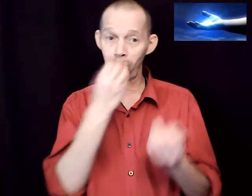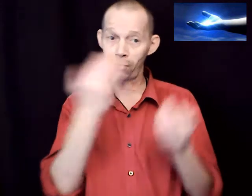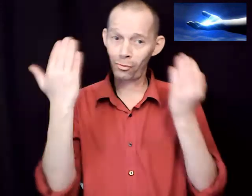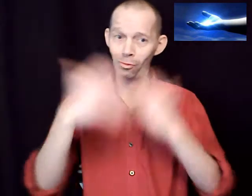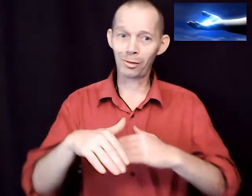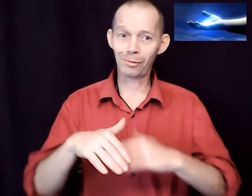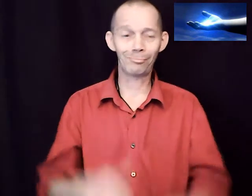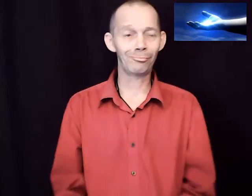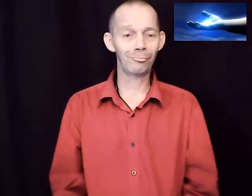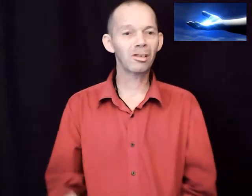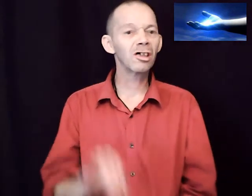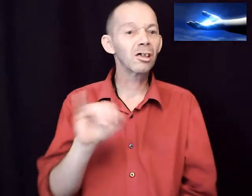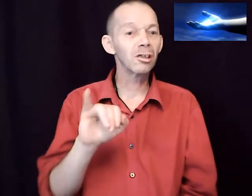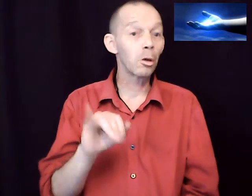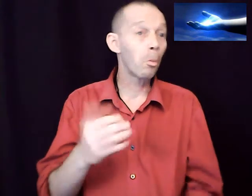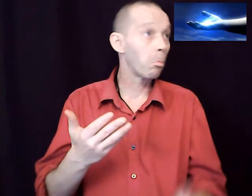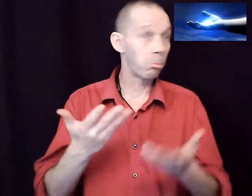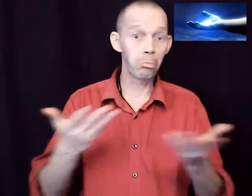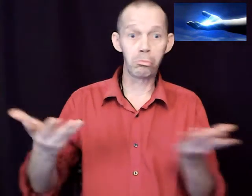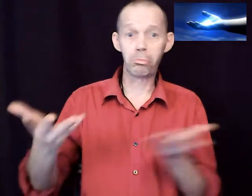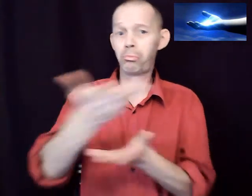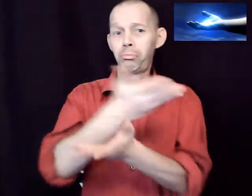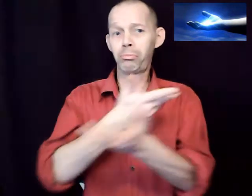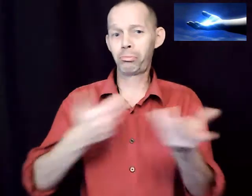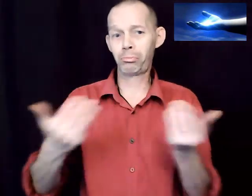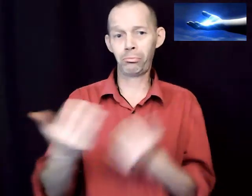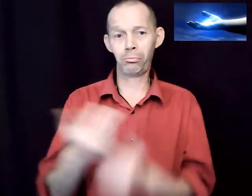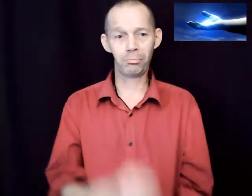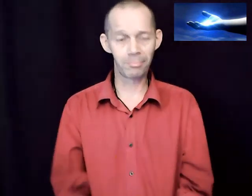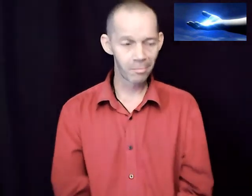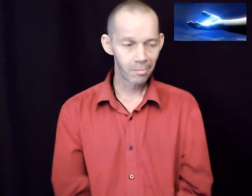Quand je vais dormir, je dis bonne nuit. à qui, à personne, à l'invisible